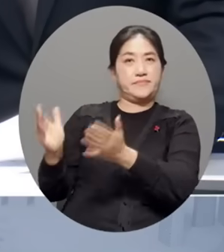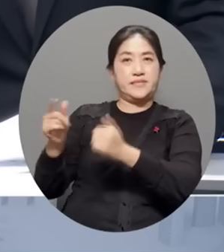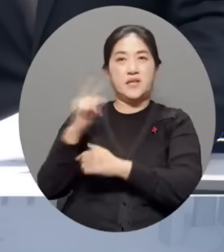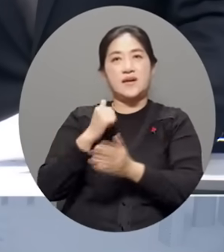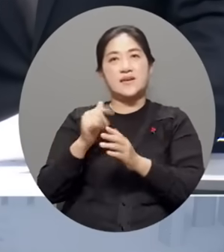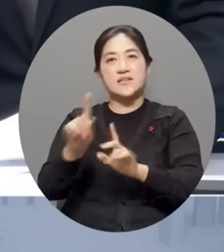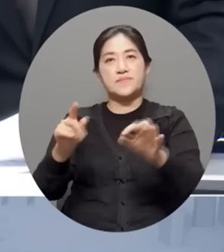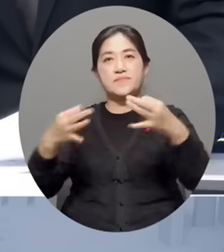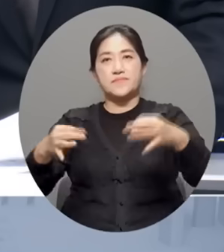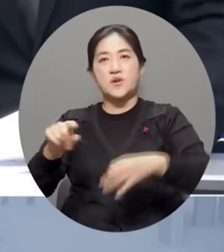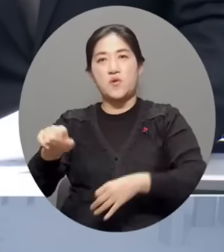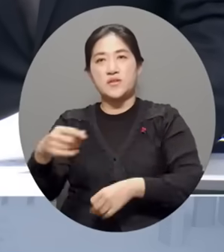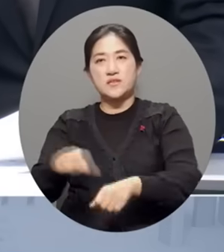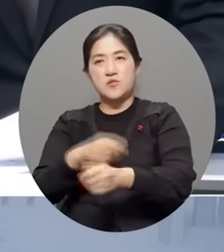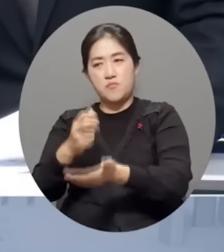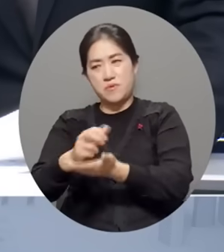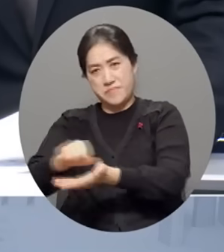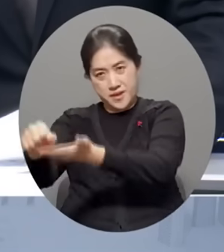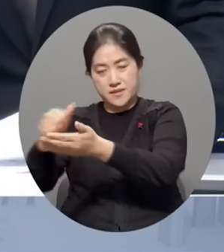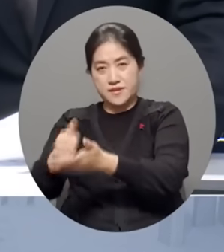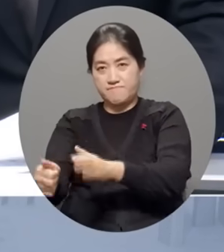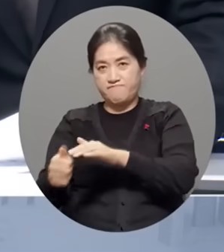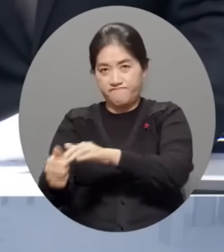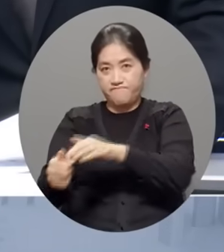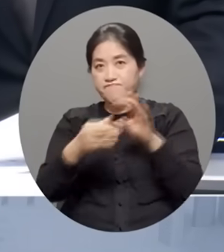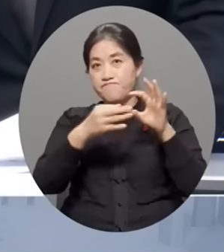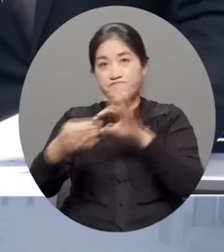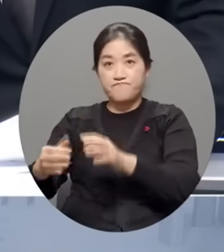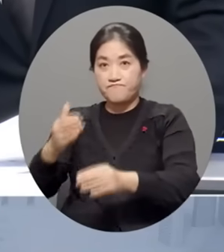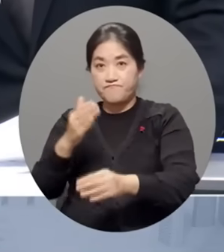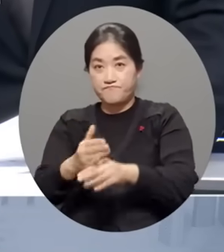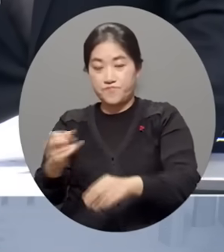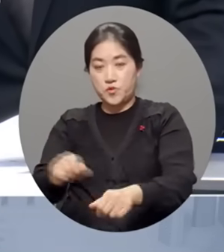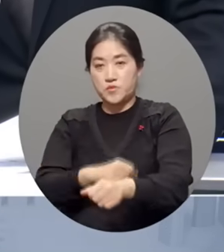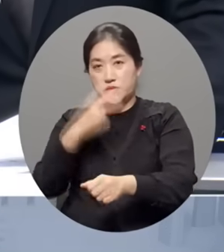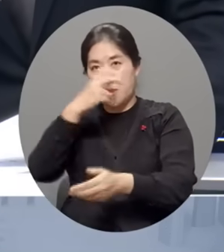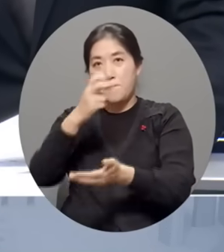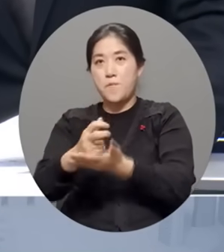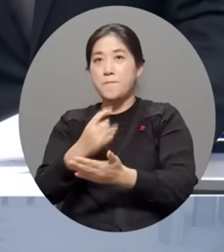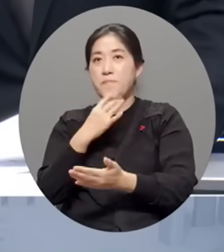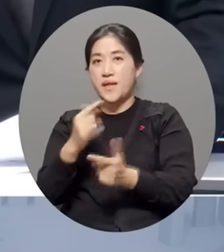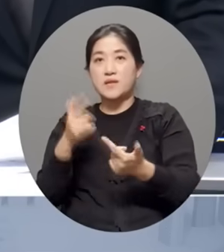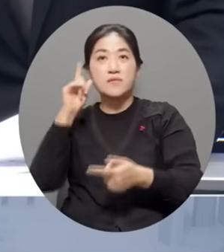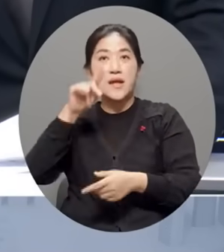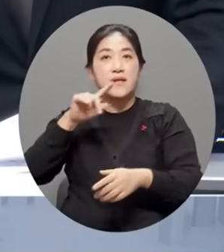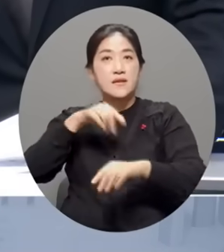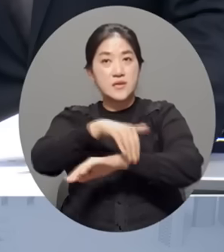그리고 김건희 특검법을 수용하라는 압박 그리고 요구도 계속하고 있습니다.